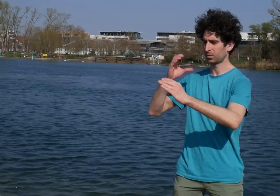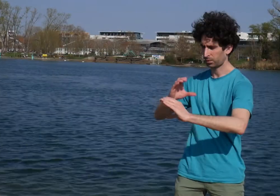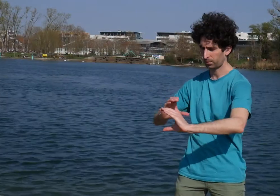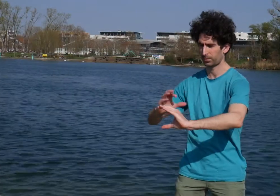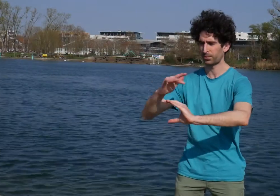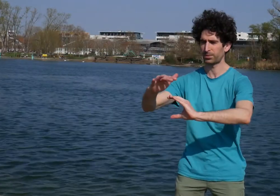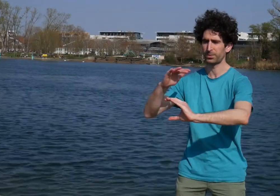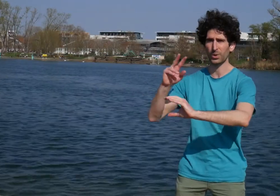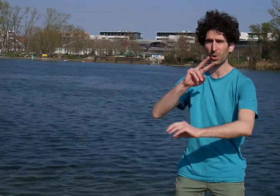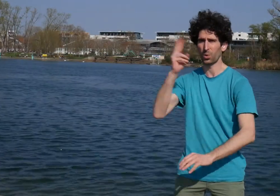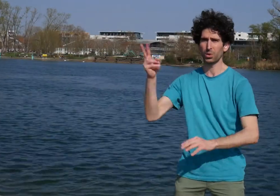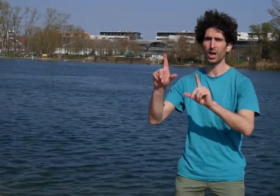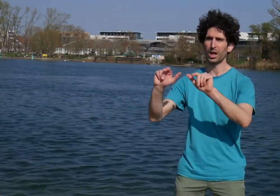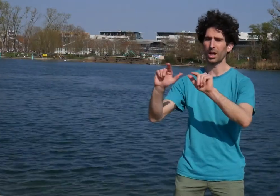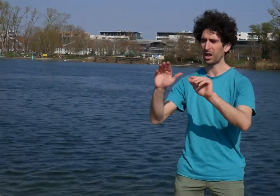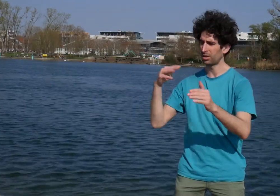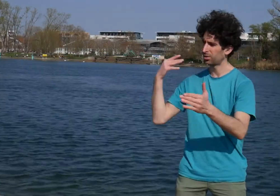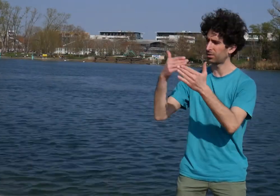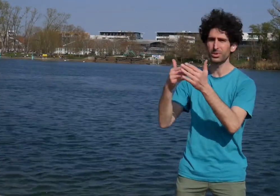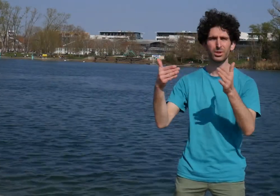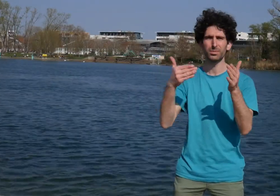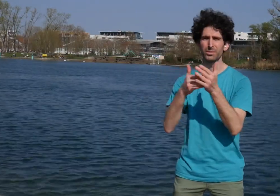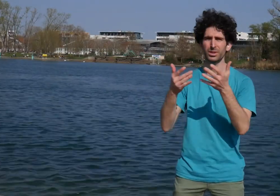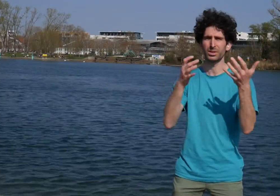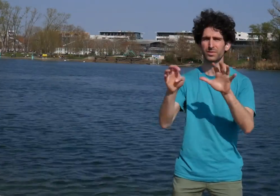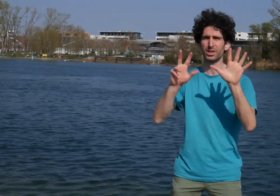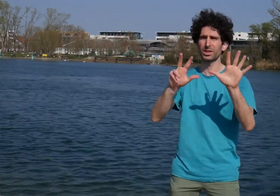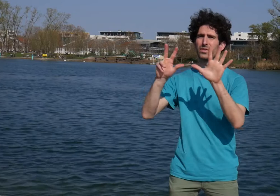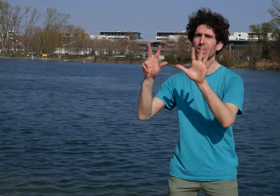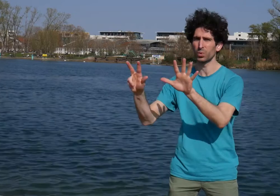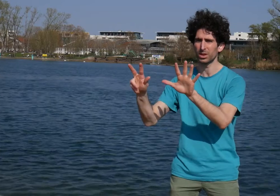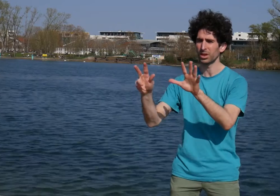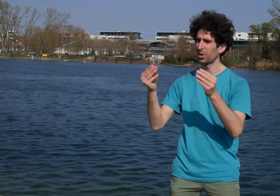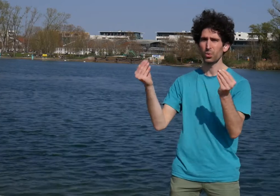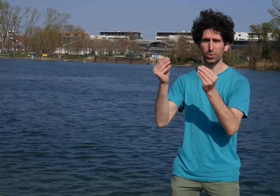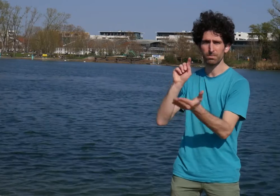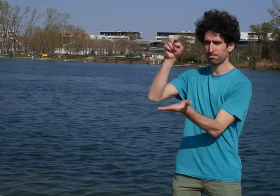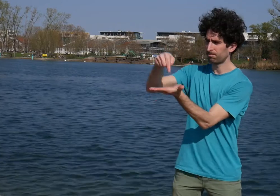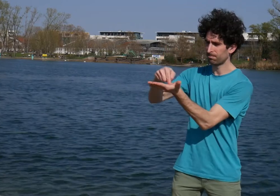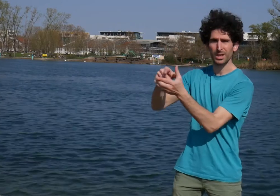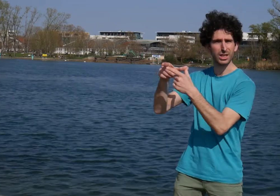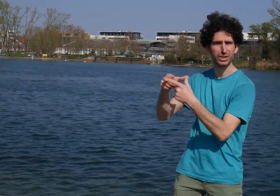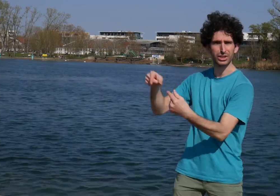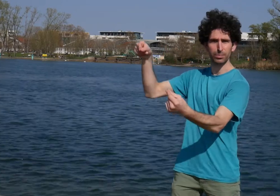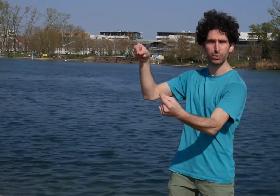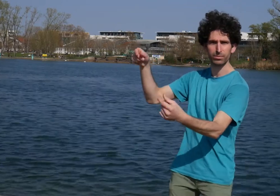Un autre tunnel sous-marin existe depuis 1988. Où ça ? Au Japon